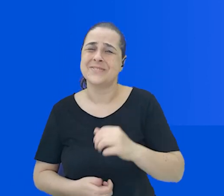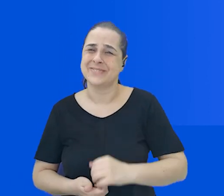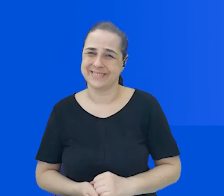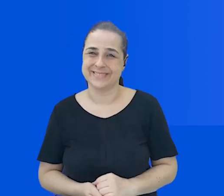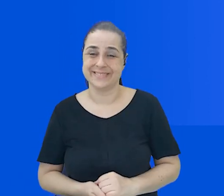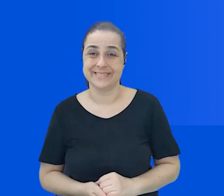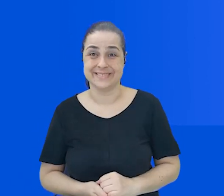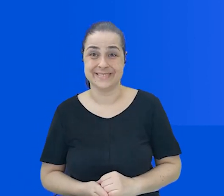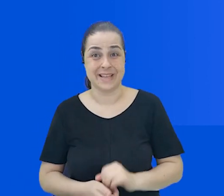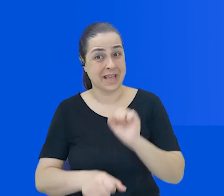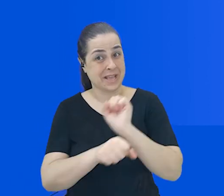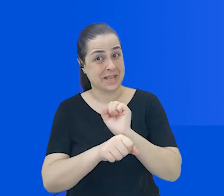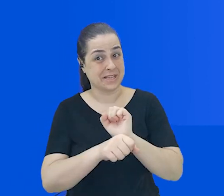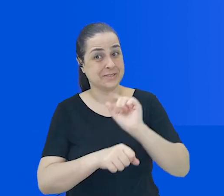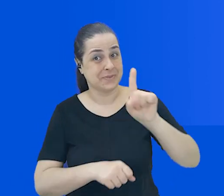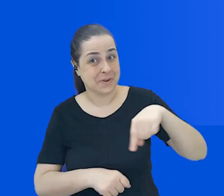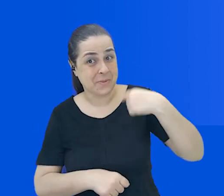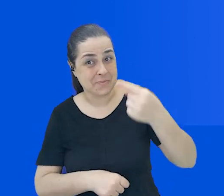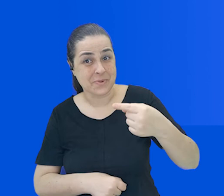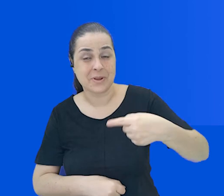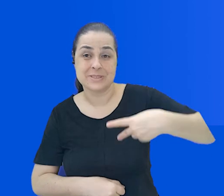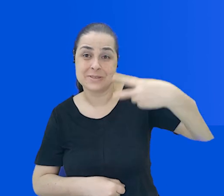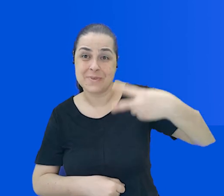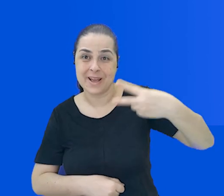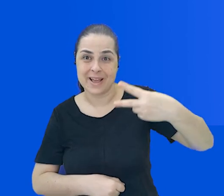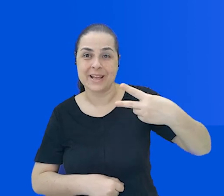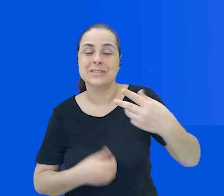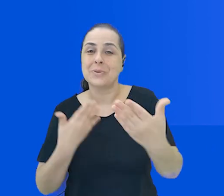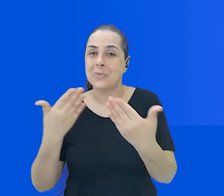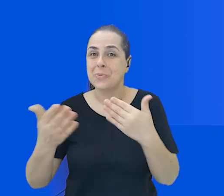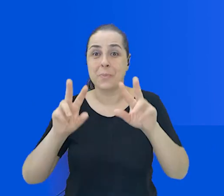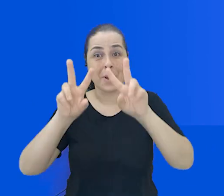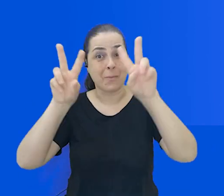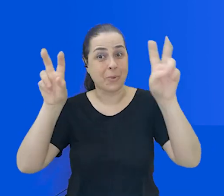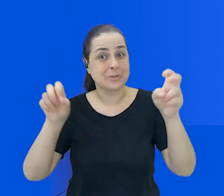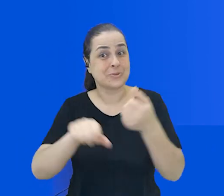e contamos com você para uma próxima segunda rodada de emoções.